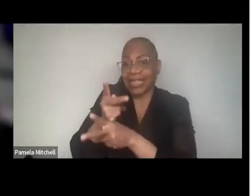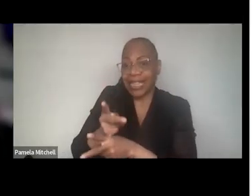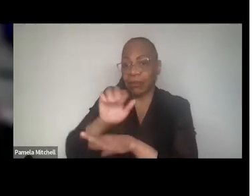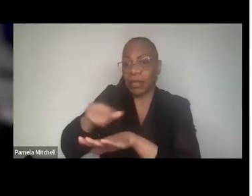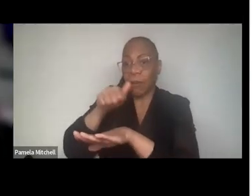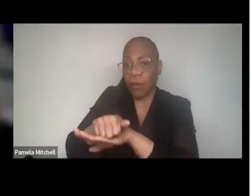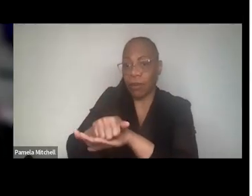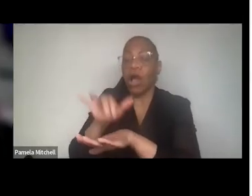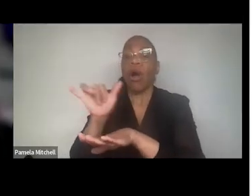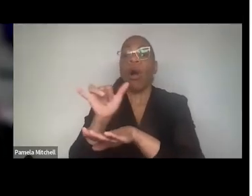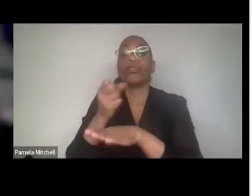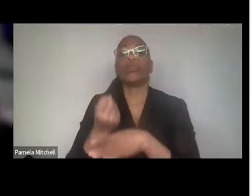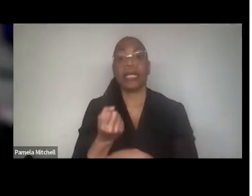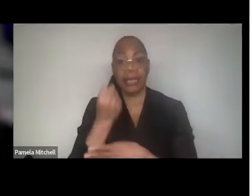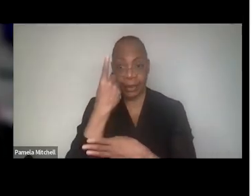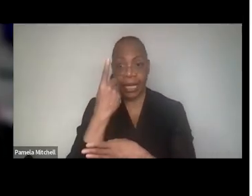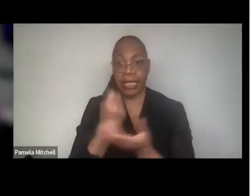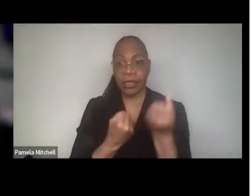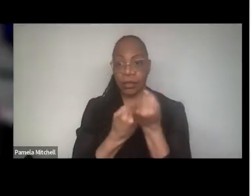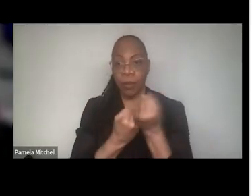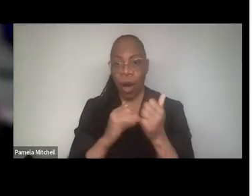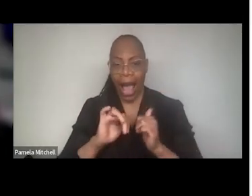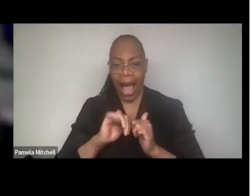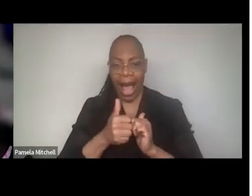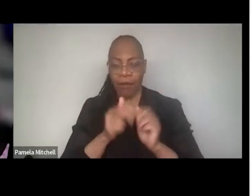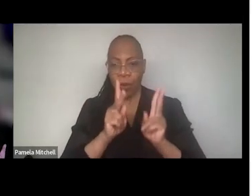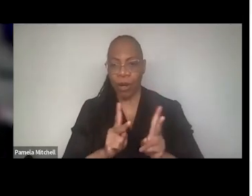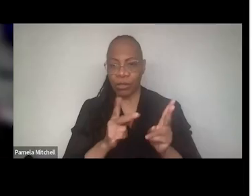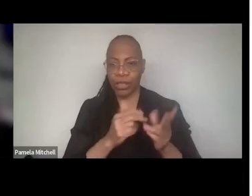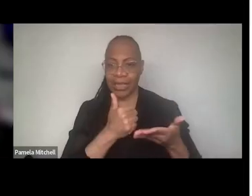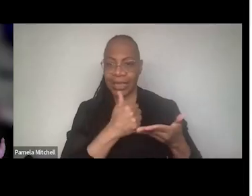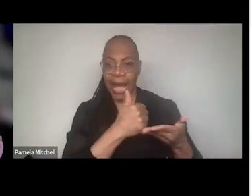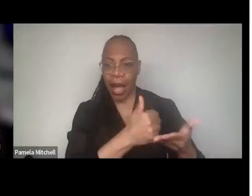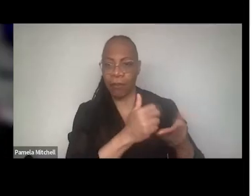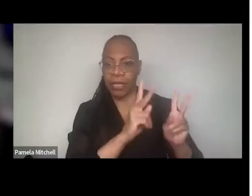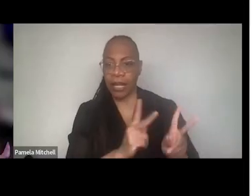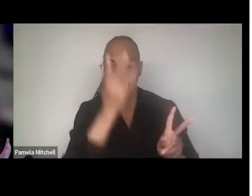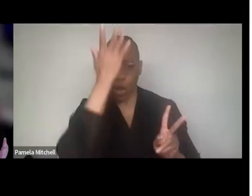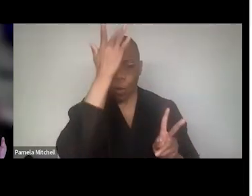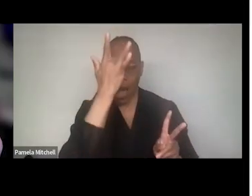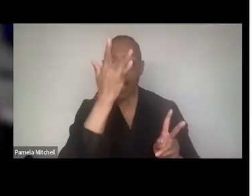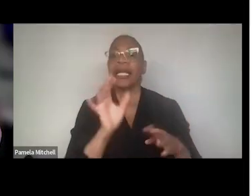y cómo ayudan a la persona, porque esto luego se refleja en mi informe médico o en mis informes de funciones o en cualquier cosa que se haga.